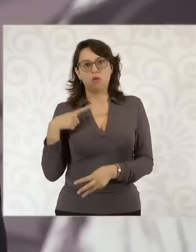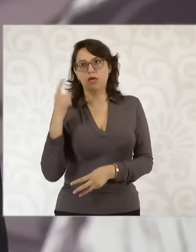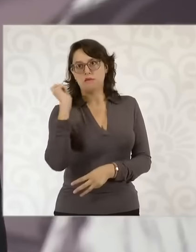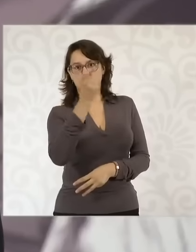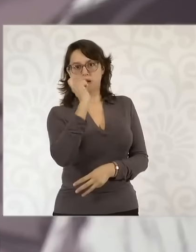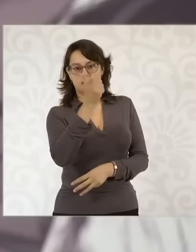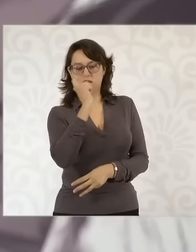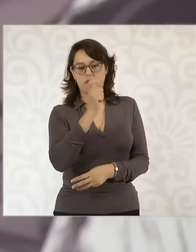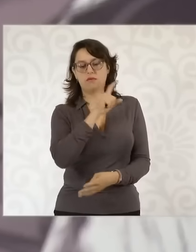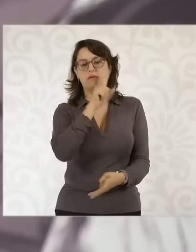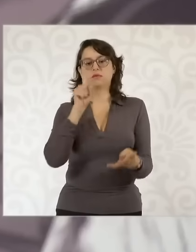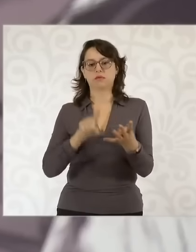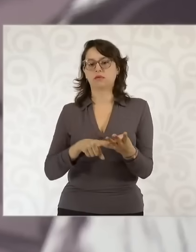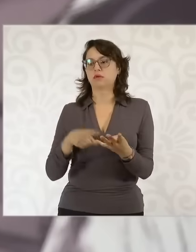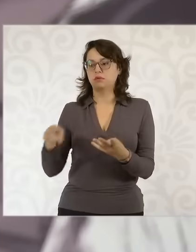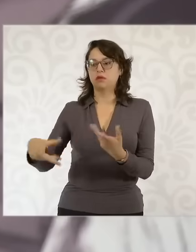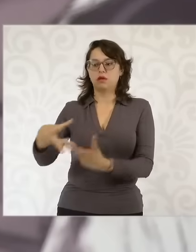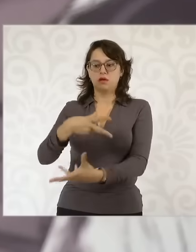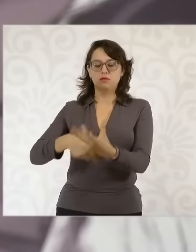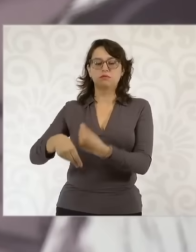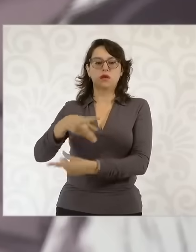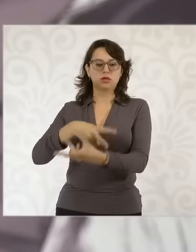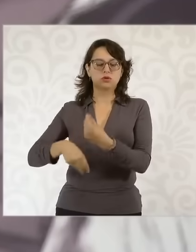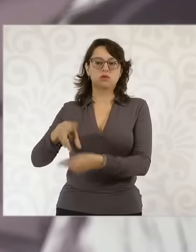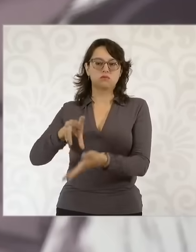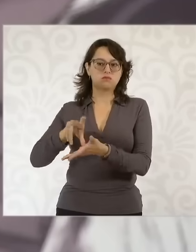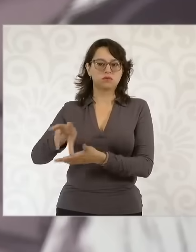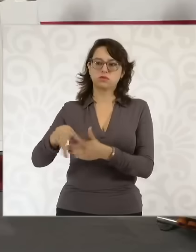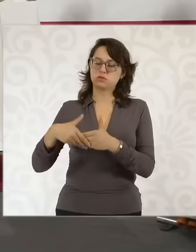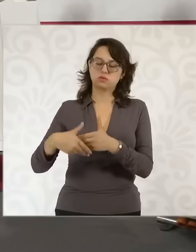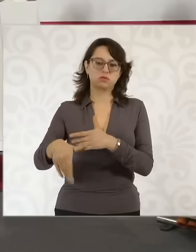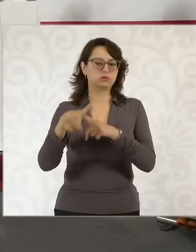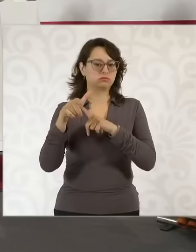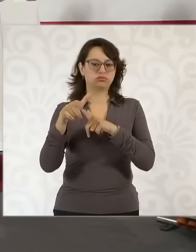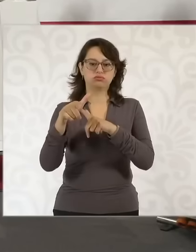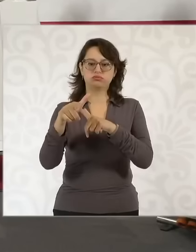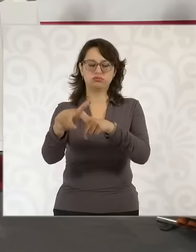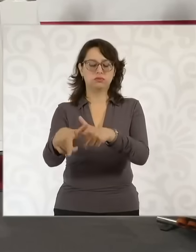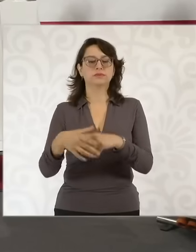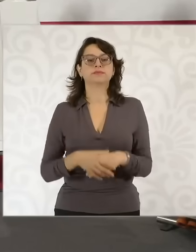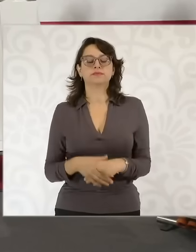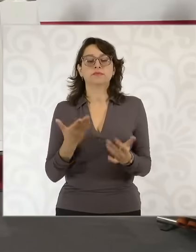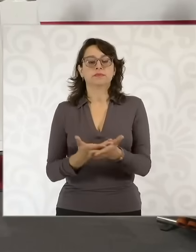el financiamiento de la inversión de largo plazo de petróleos mexicanos. Le dejaría a Jorge Mendoza